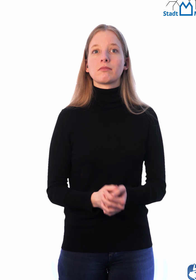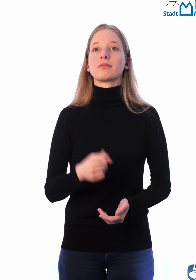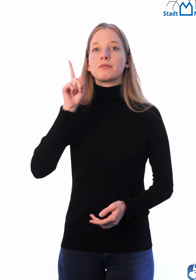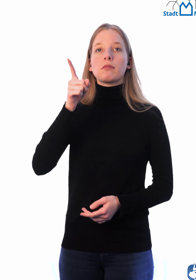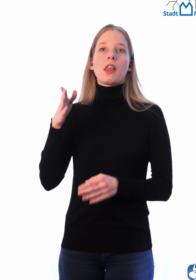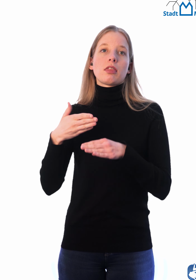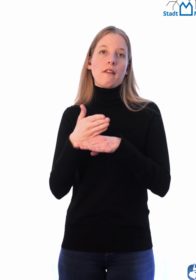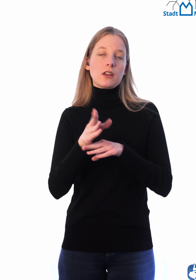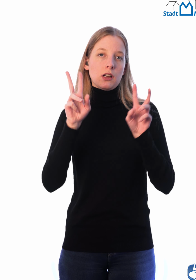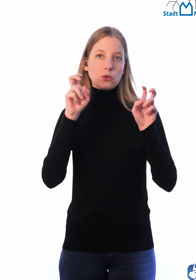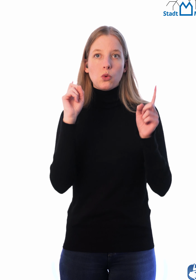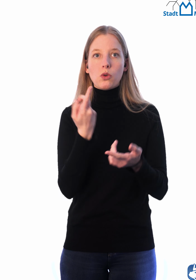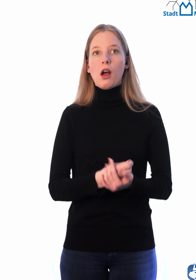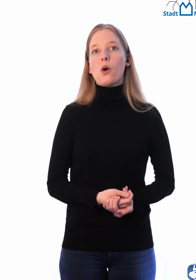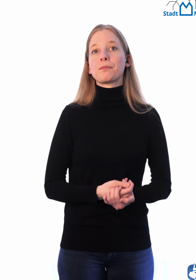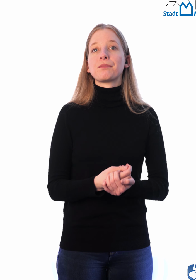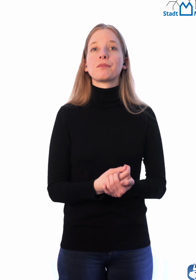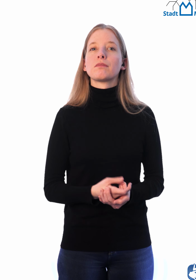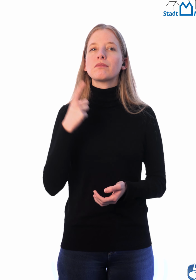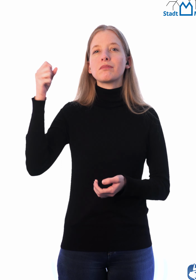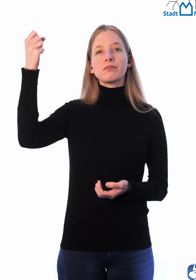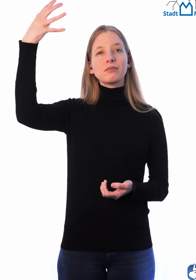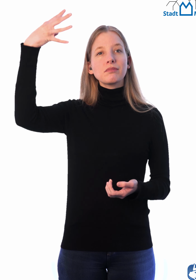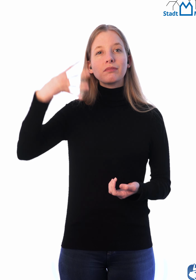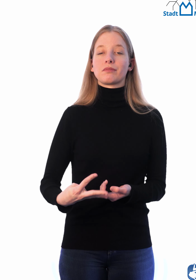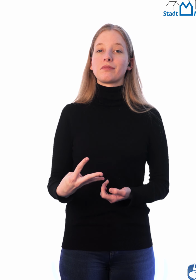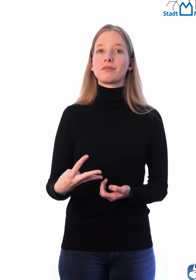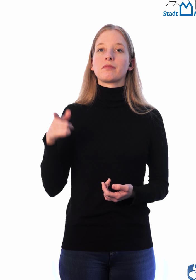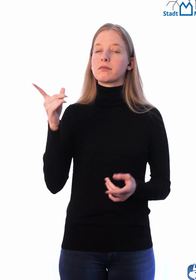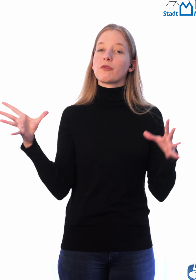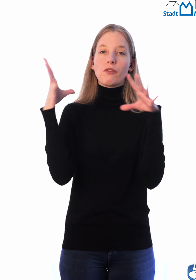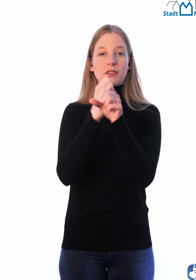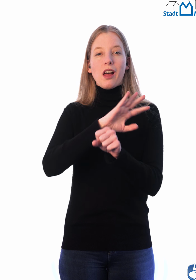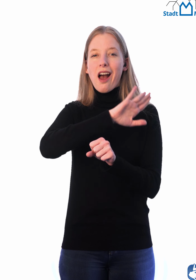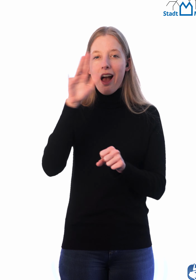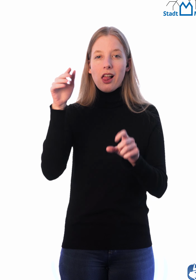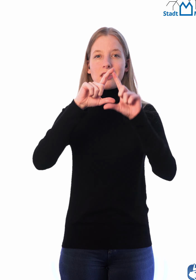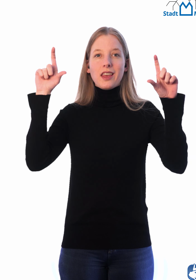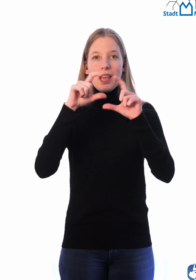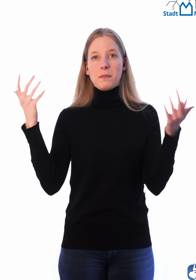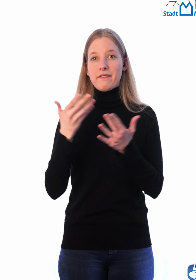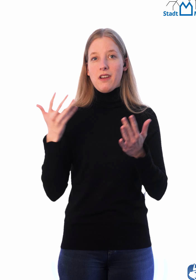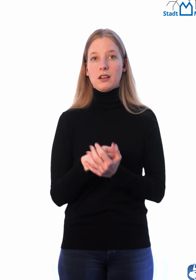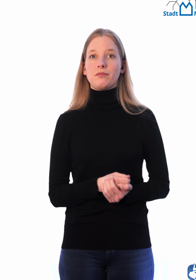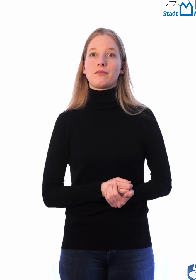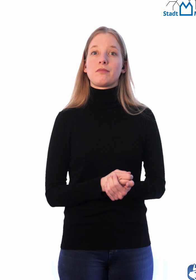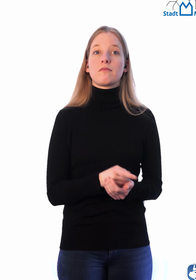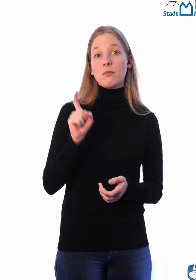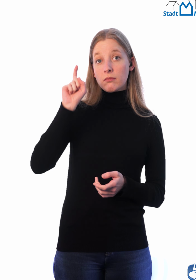Man nennt es auch Navigation. Es umfasst alle Seiten der Internetseite von Metzingen. So bedienen Sie das Menü: